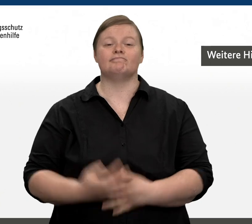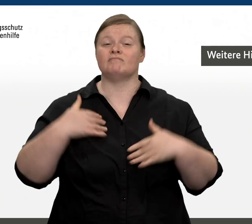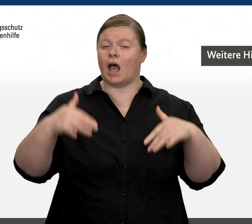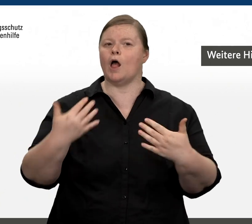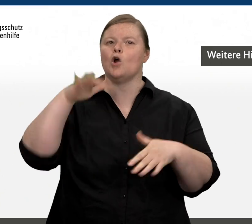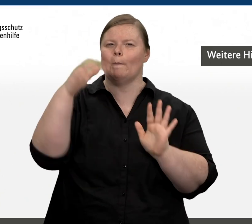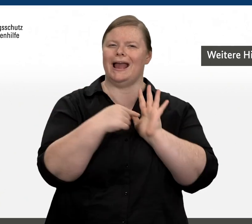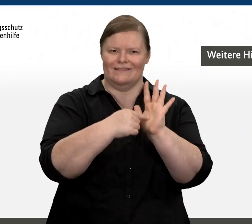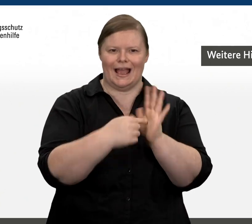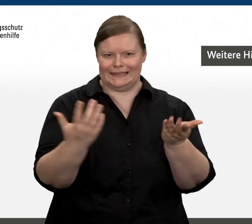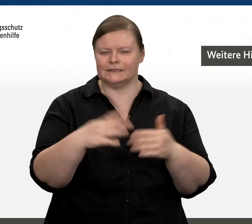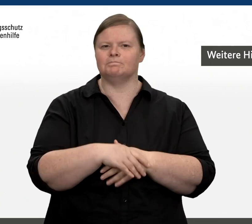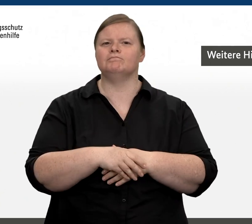Weitere Hinweise